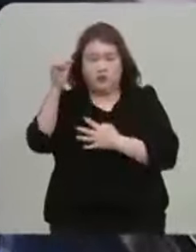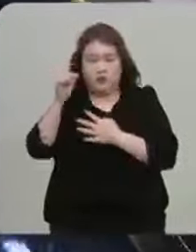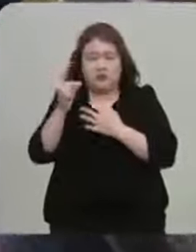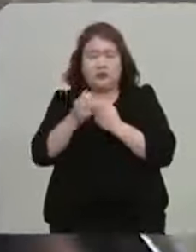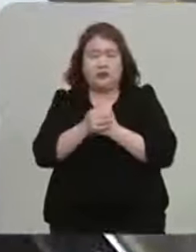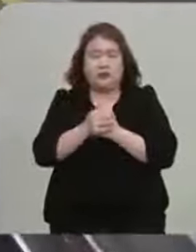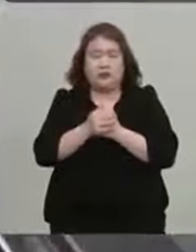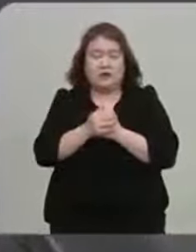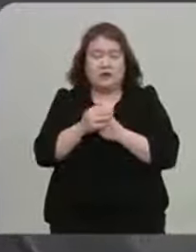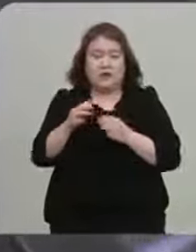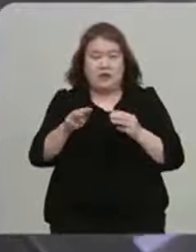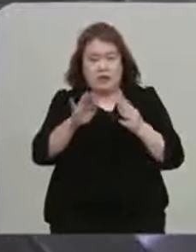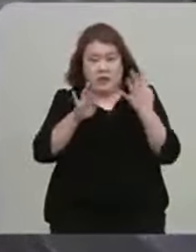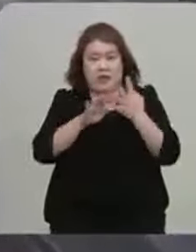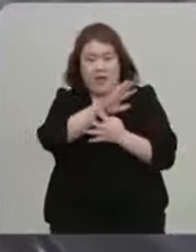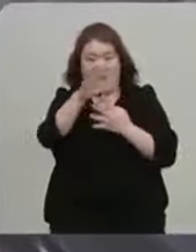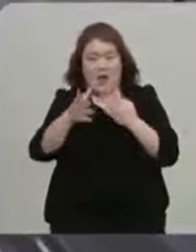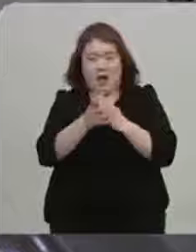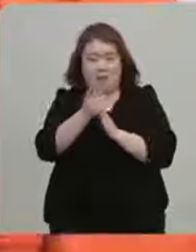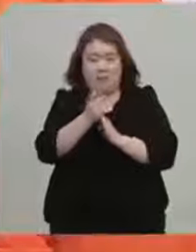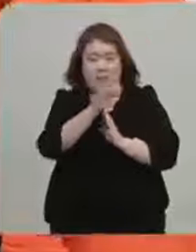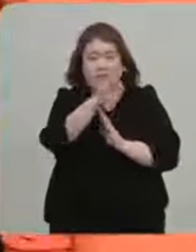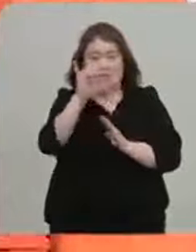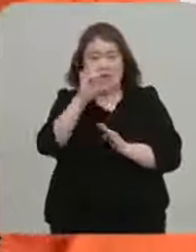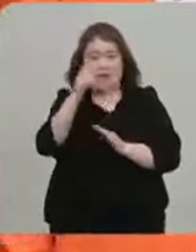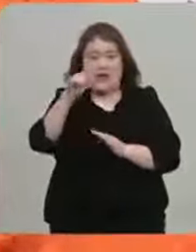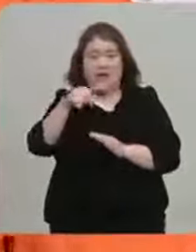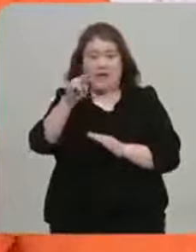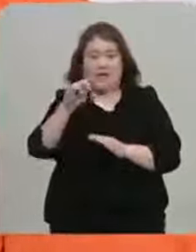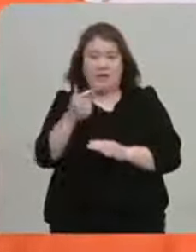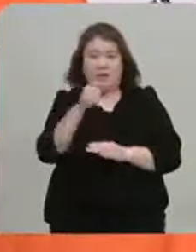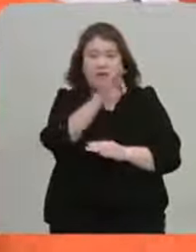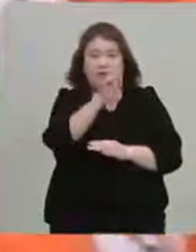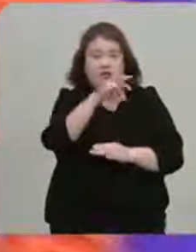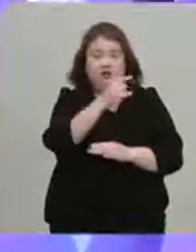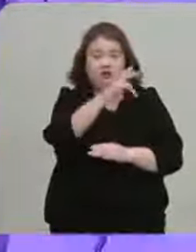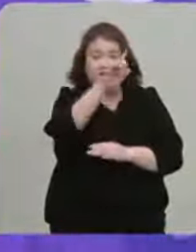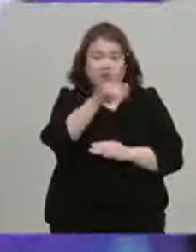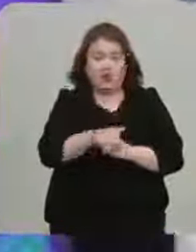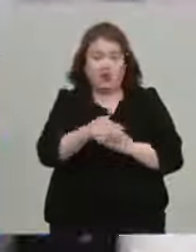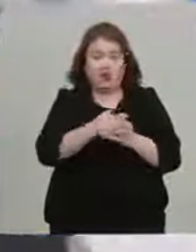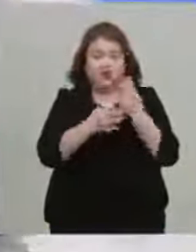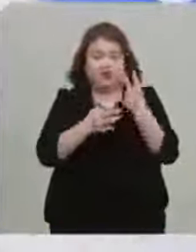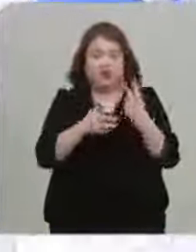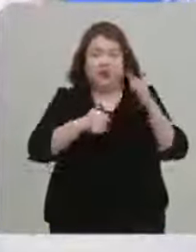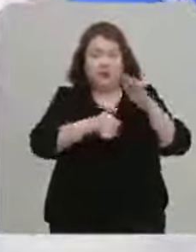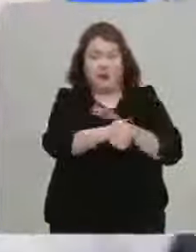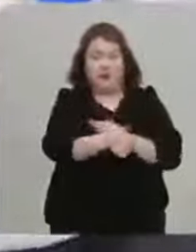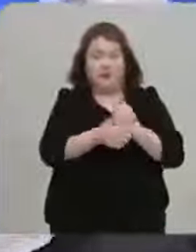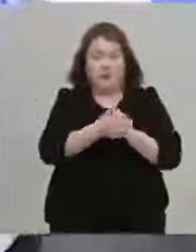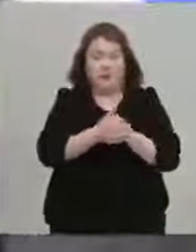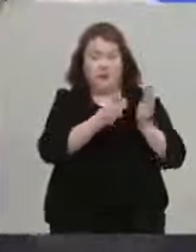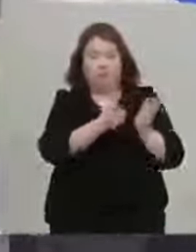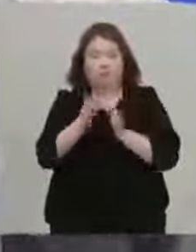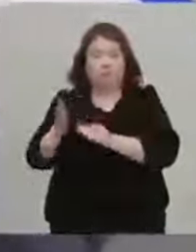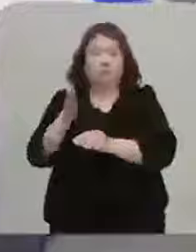당은 이낙연 이준석 공동대표 체 제로 지도부 구성 등 단일 정당 을 위한 준비에 나섰습니다.